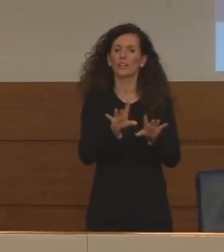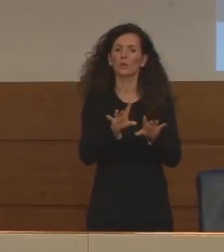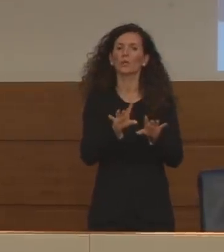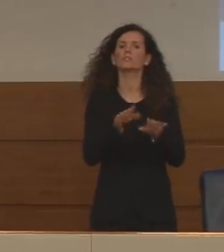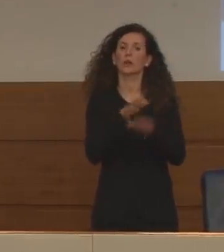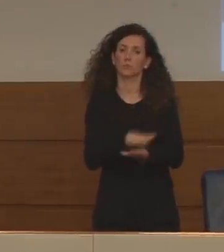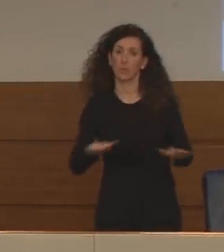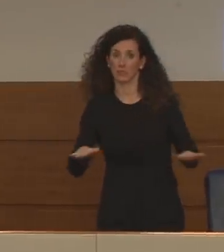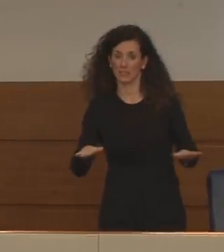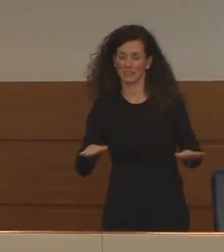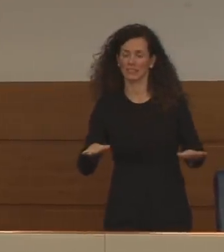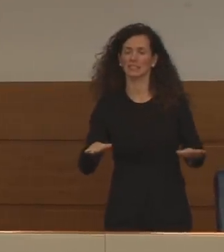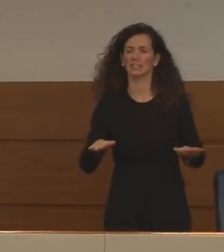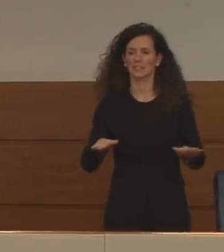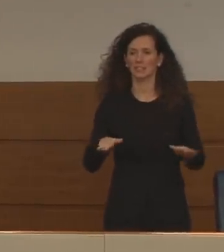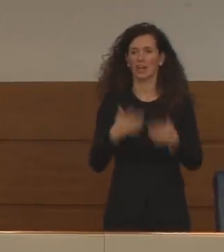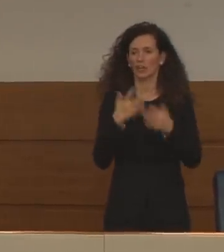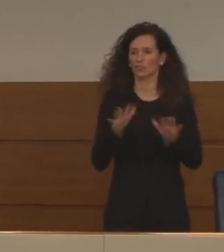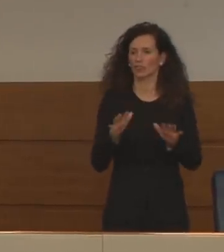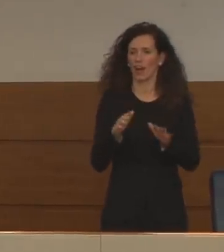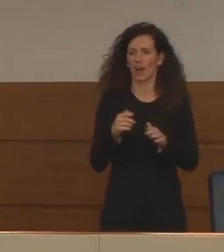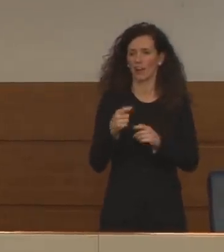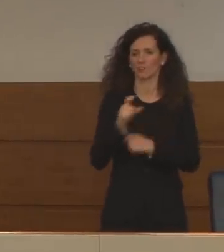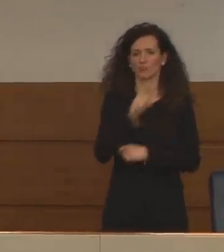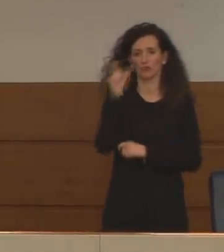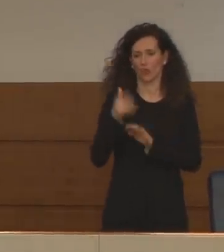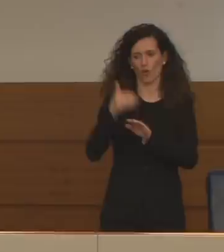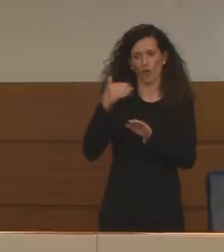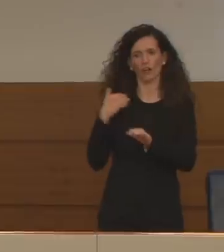Sono state rivolte nei giorni scorsi alcune domande e quindi abbiamo